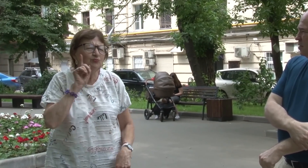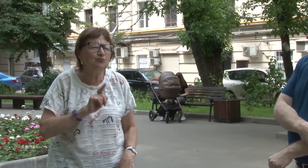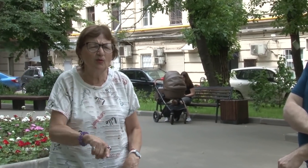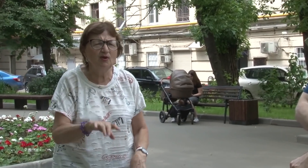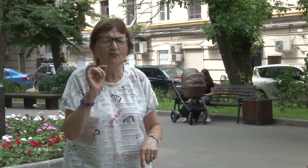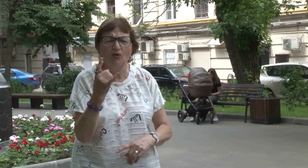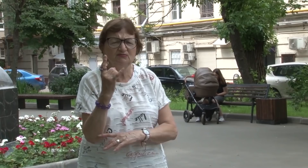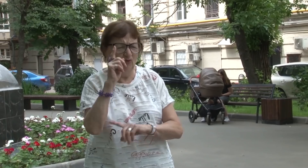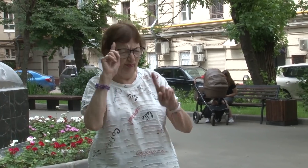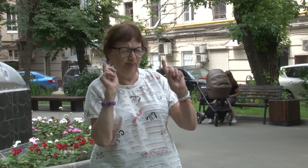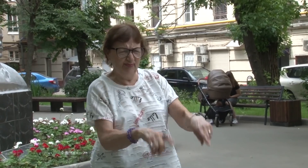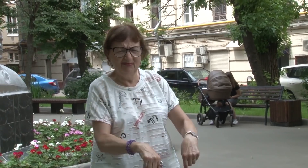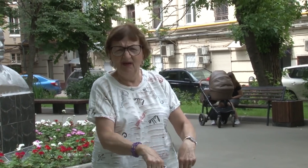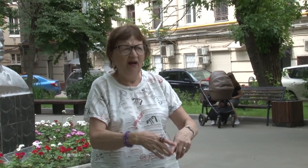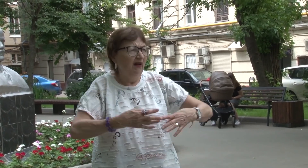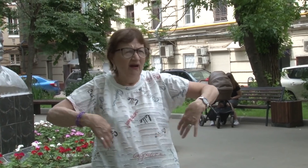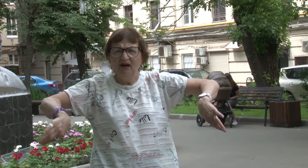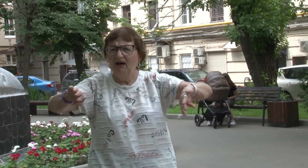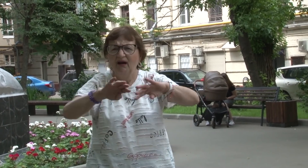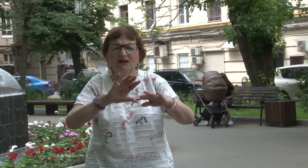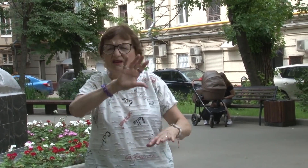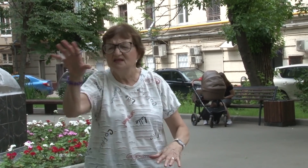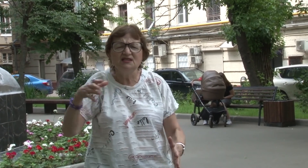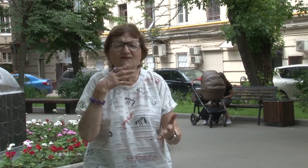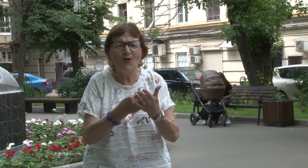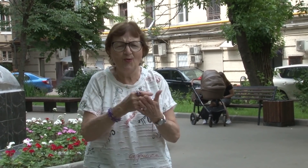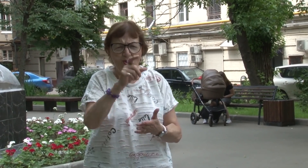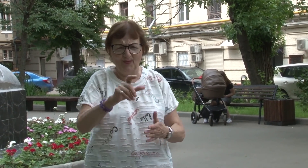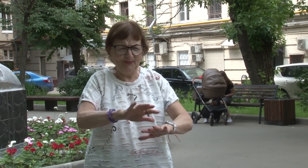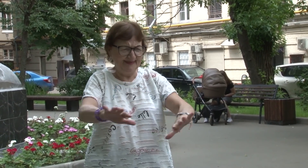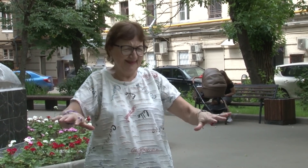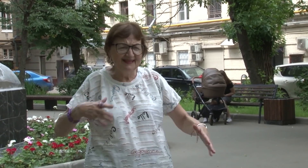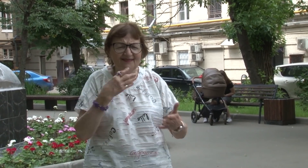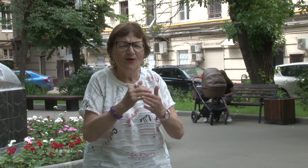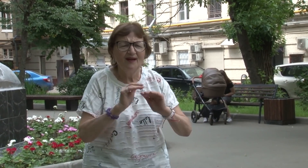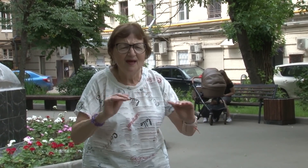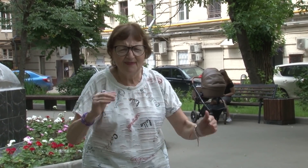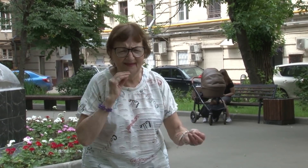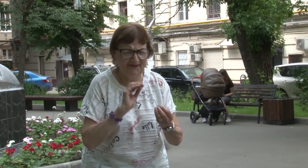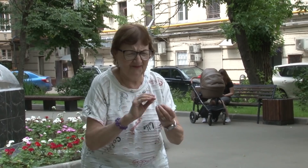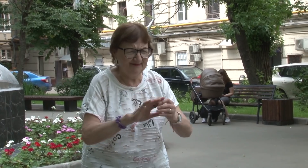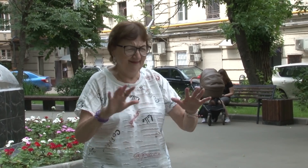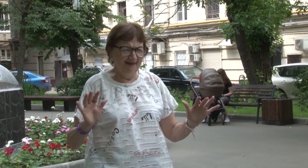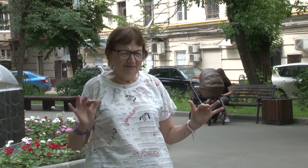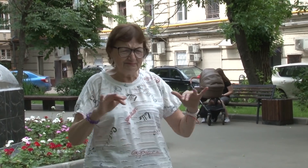Можно было спокойно оставить ребенка – ничего с ним не случится. Все свои люди, свои ребята.